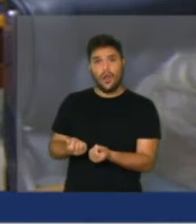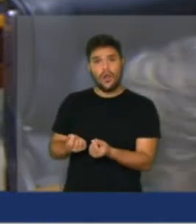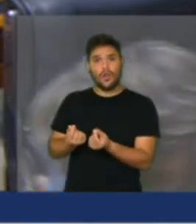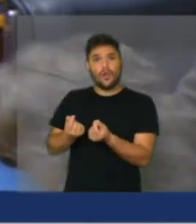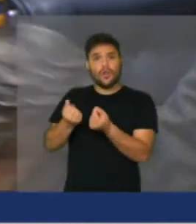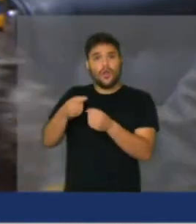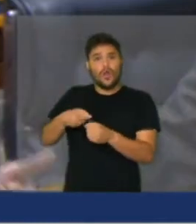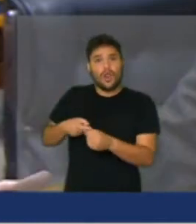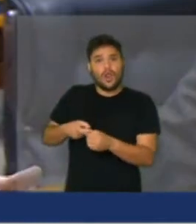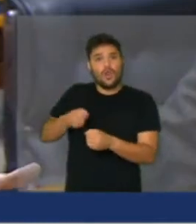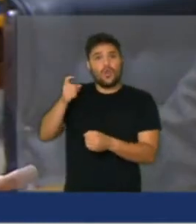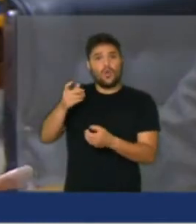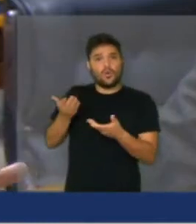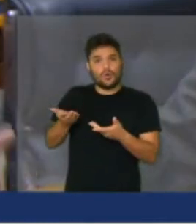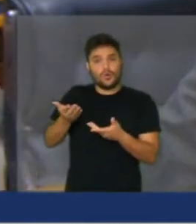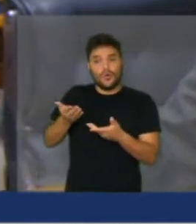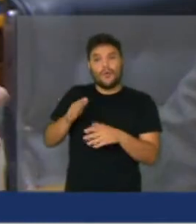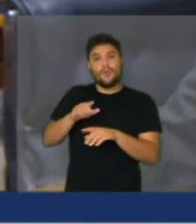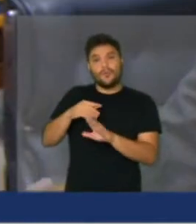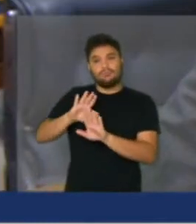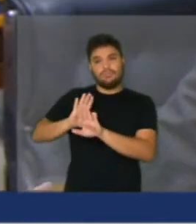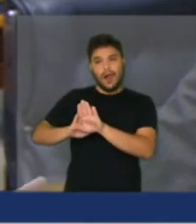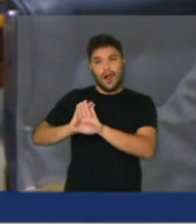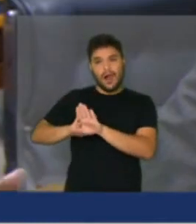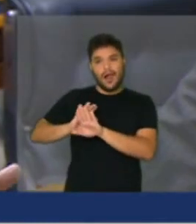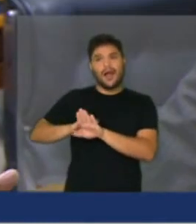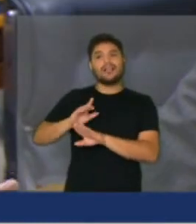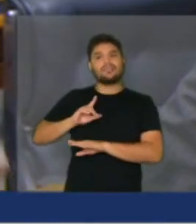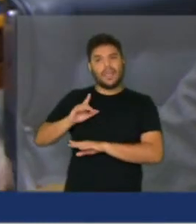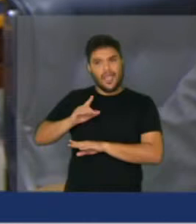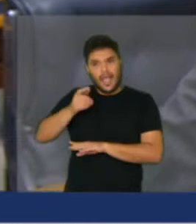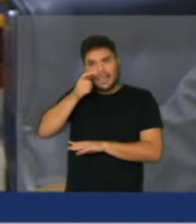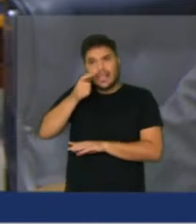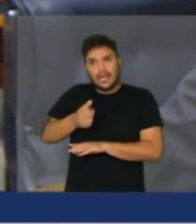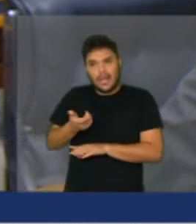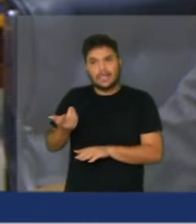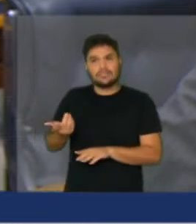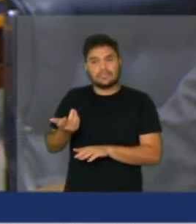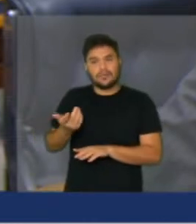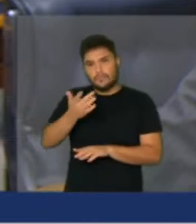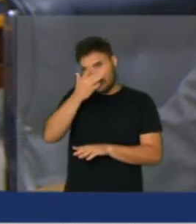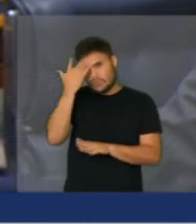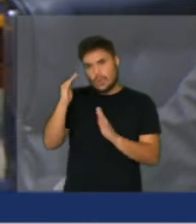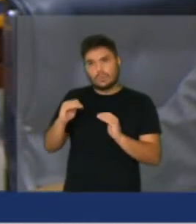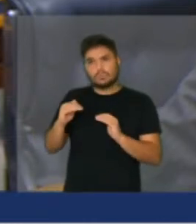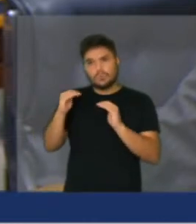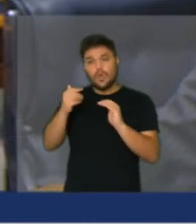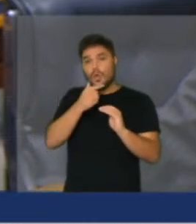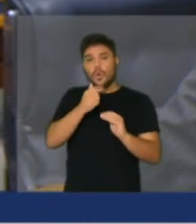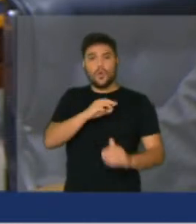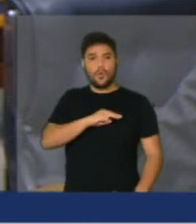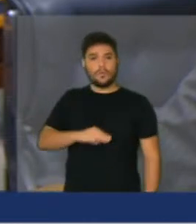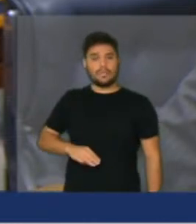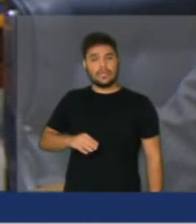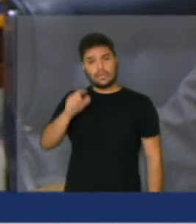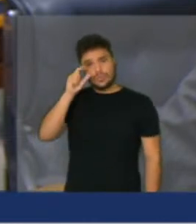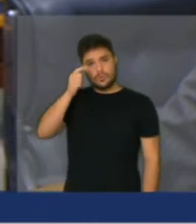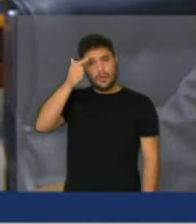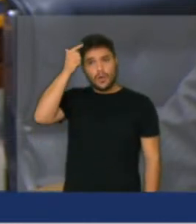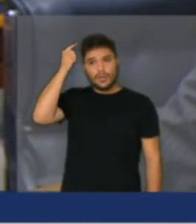INTERESSES POR PARTE DAS ASSA AUTORIDADES, INCLUSIVE DO MINISTRO PAULO GUEDES, É